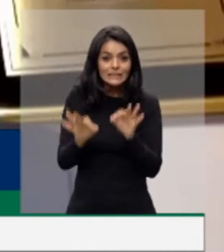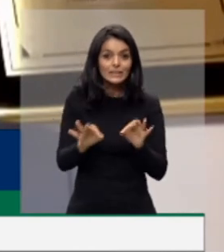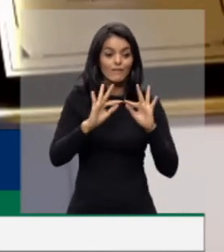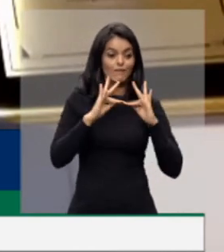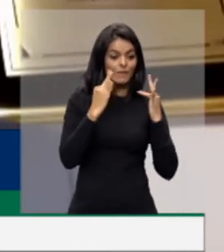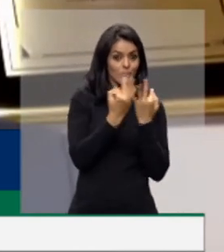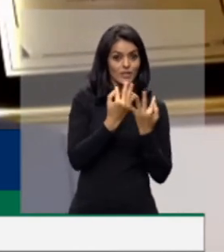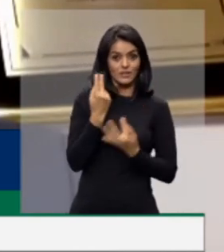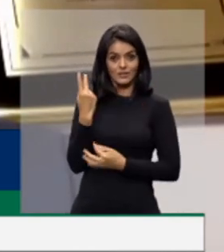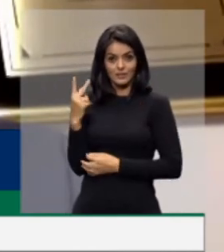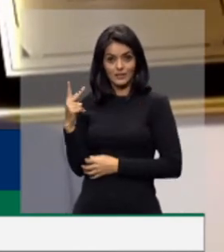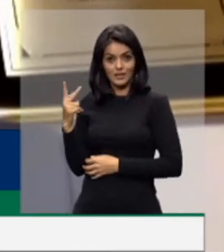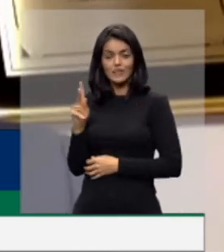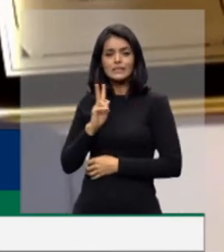AINDA, ÍNTEGRA RA NOSSO ROLO